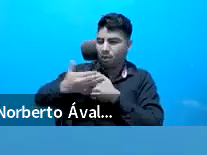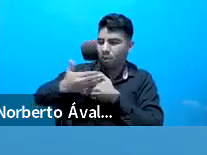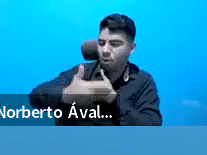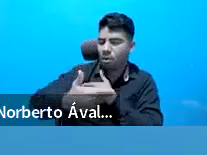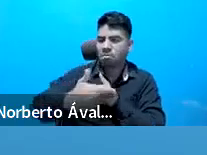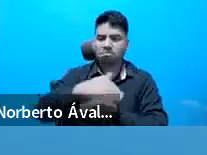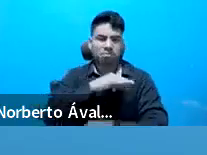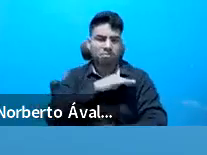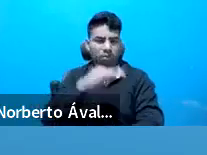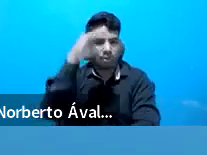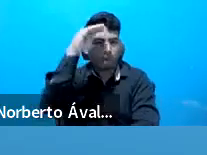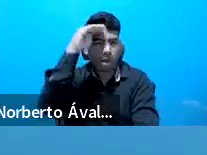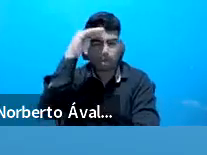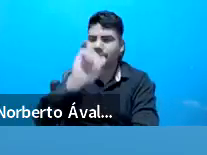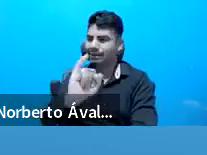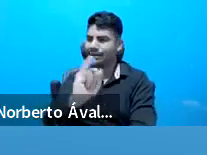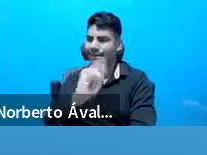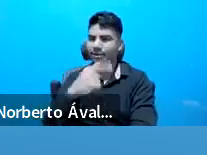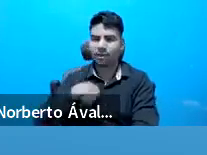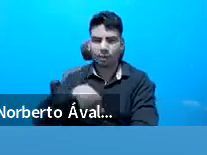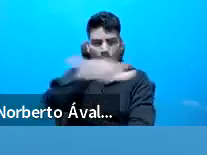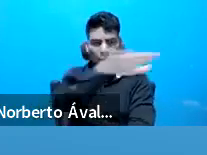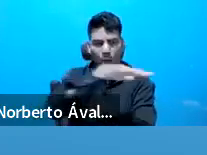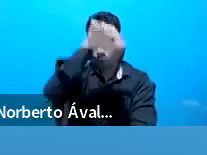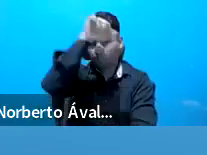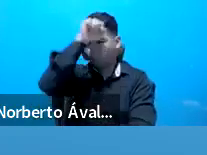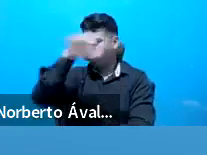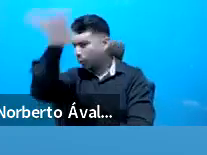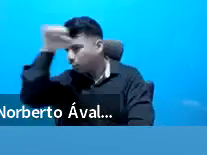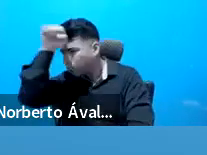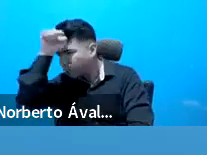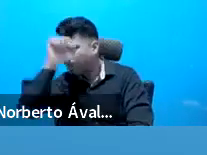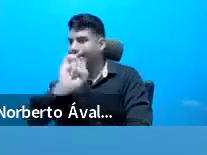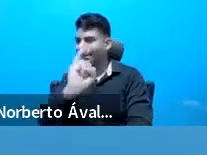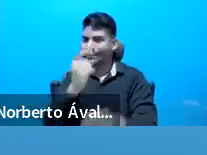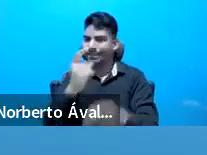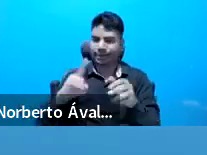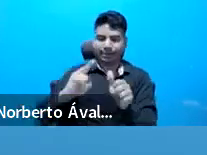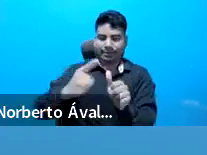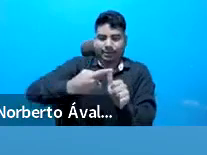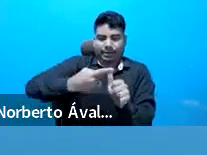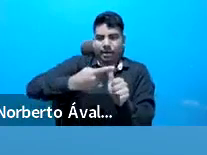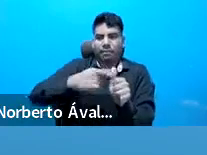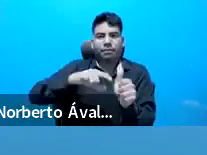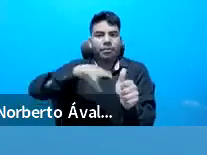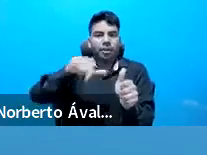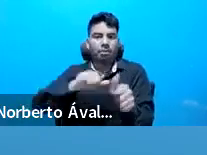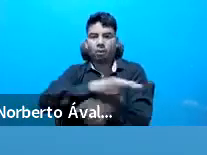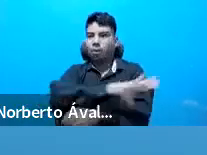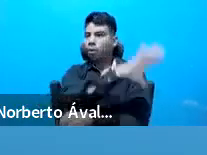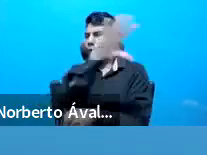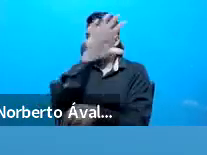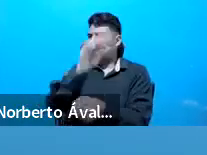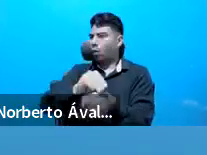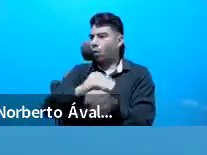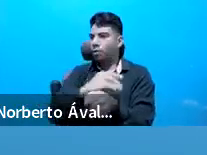y y razonamientos sí se y razonamientos sí se generan por parte del rte de los sentidos, pero después se generaliza a y solamente está ligato a